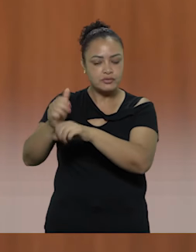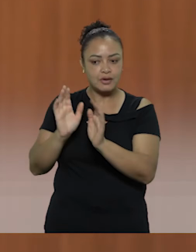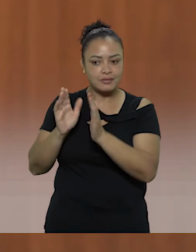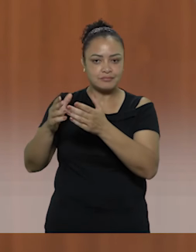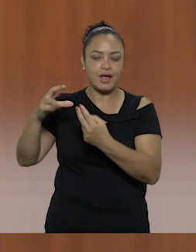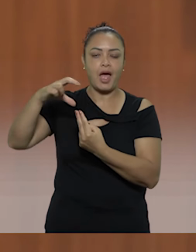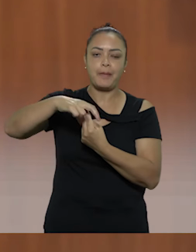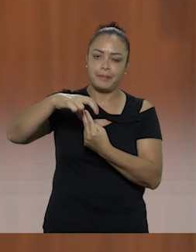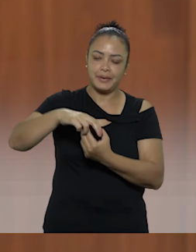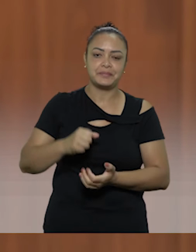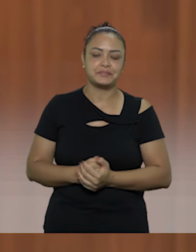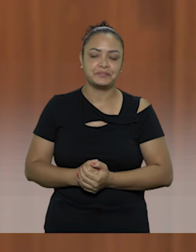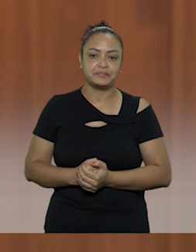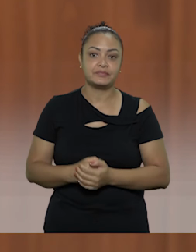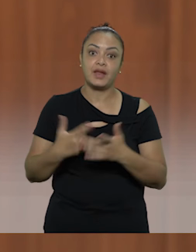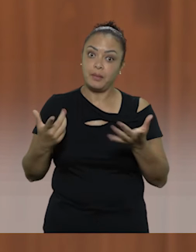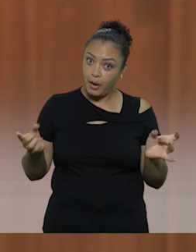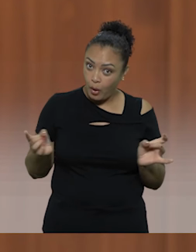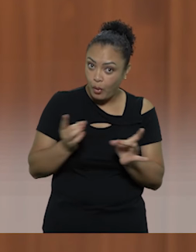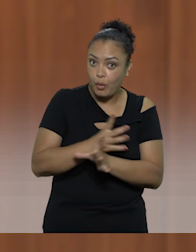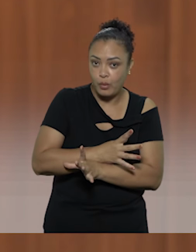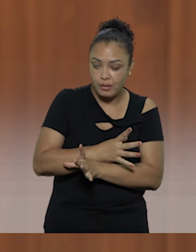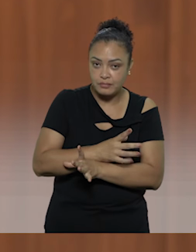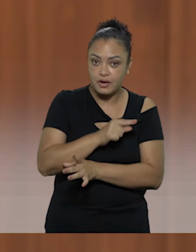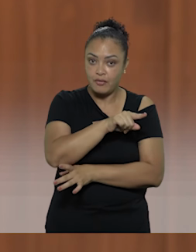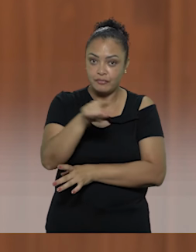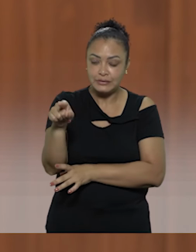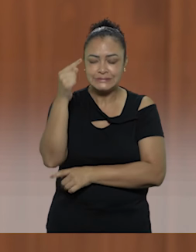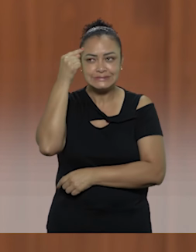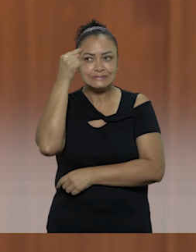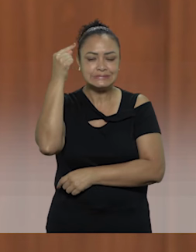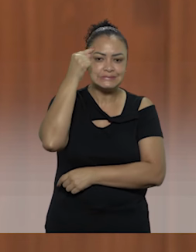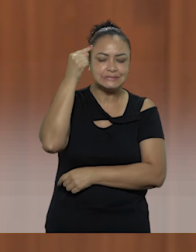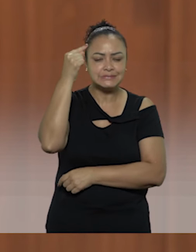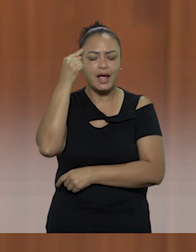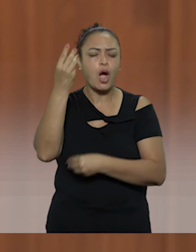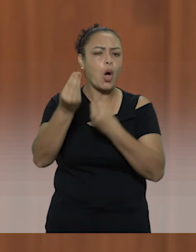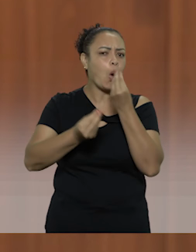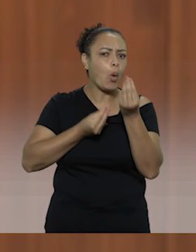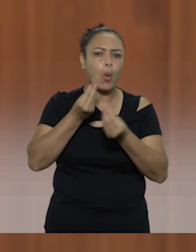E para fechar esse vídeo, se você está aí quebrando a cabeça para saber como comprar